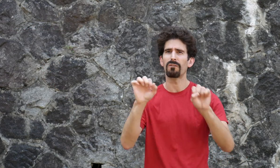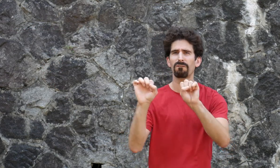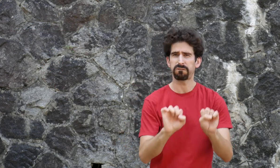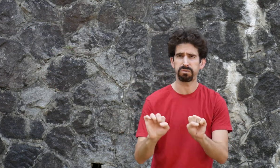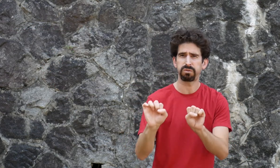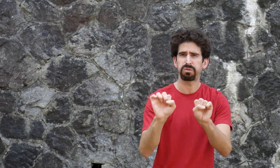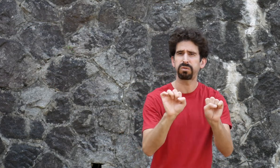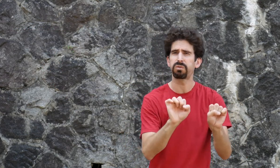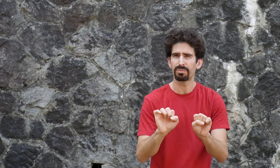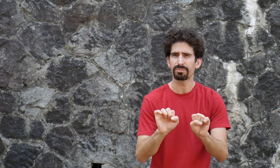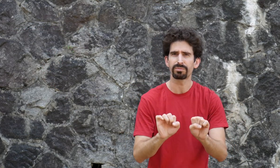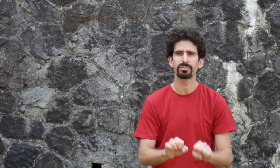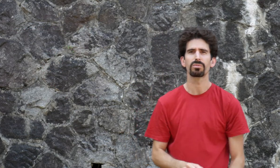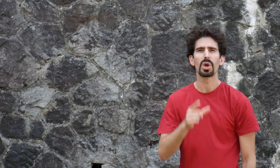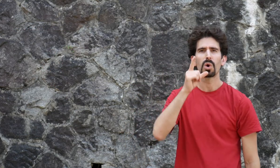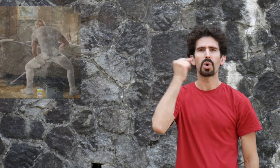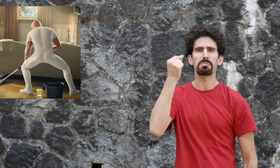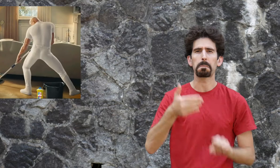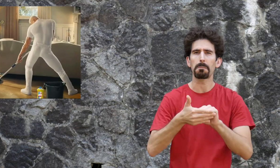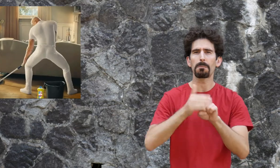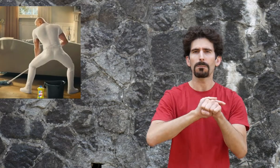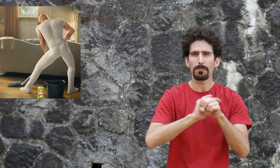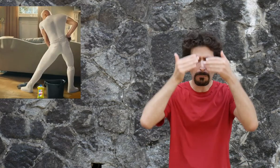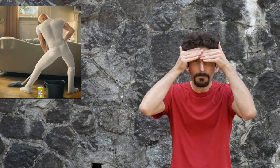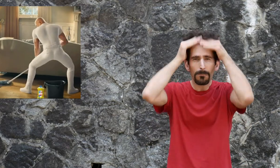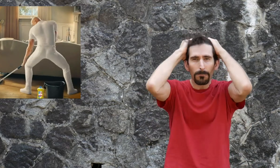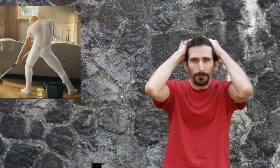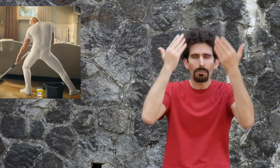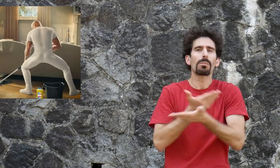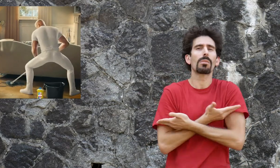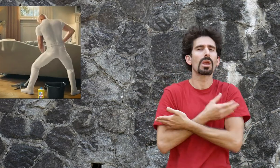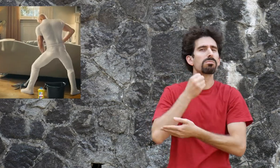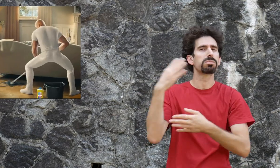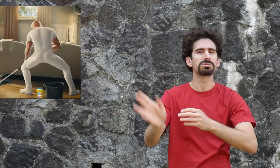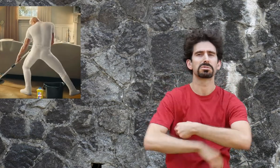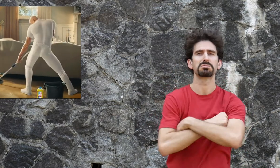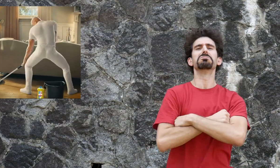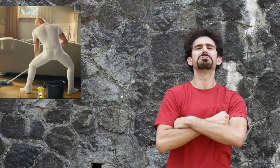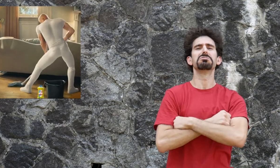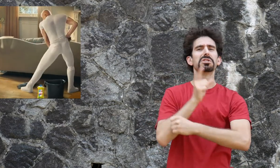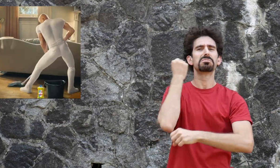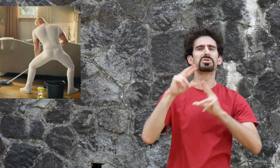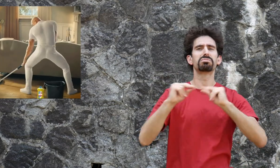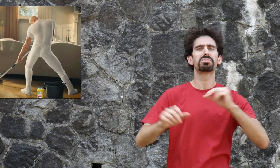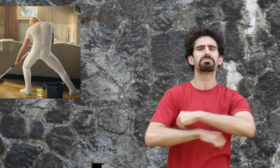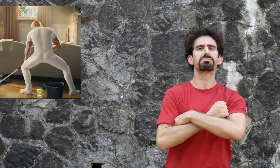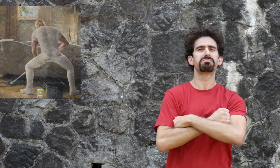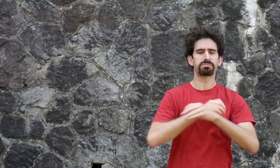cruciale de nettoyeuse. Tu sais, l'homme chauve, en tee-shirt blanc et bras croisés, monsieur Propre ?